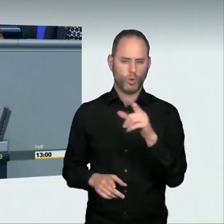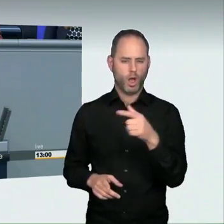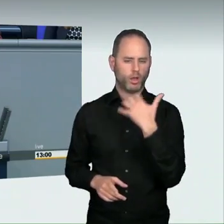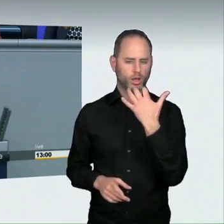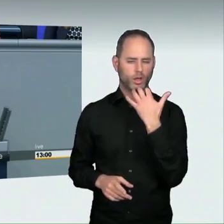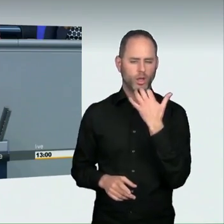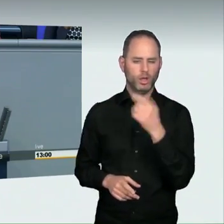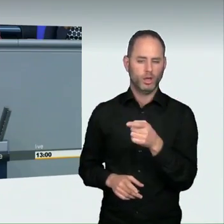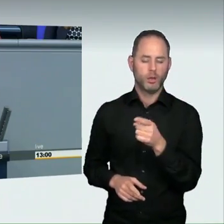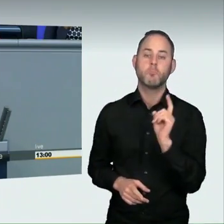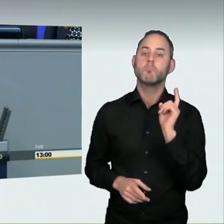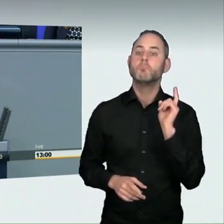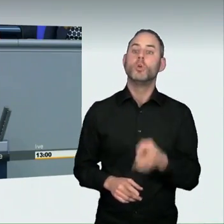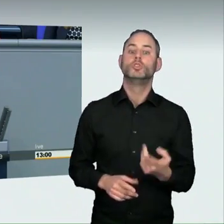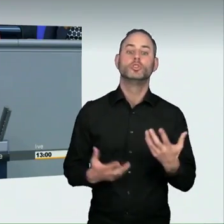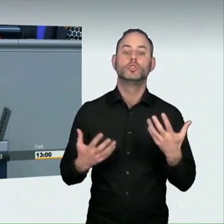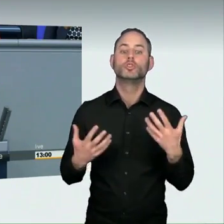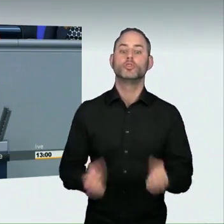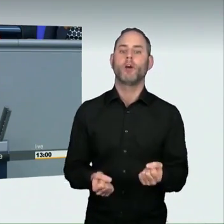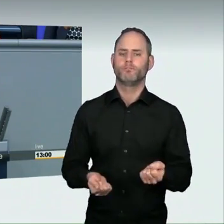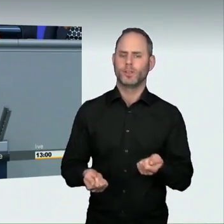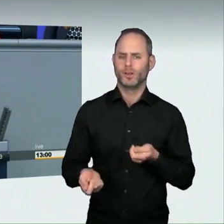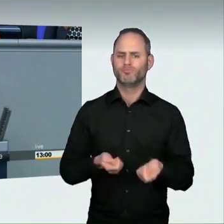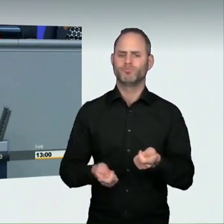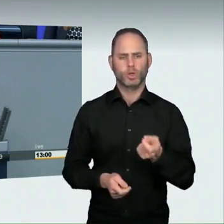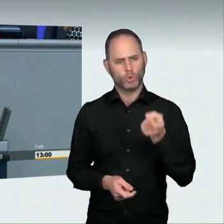Was für eine Chuzpe ist das denn? Irgendein ganz einfacher Arbeiter